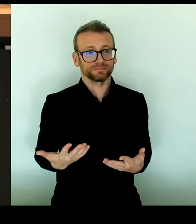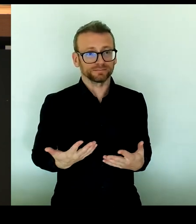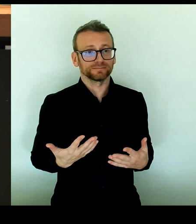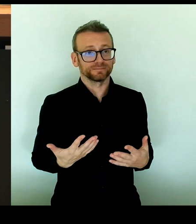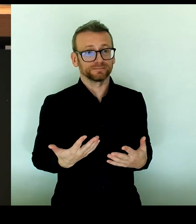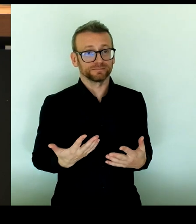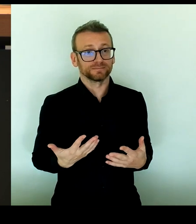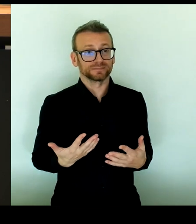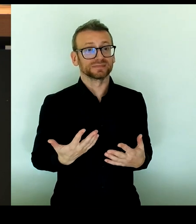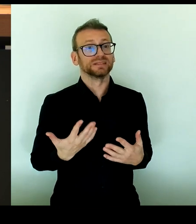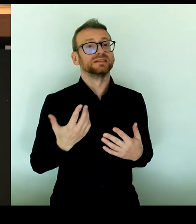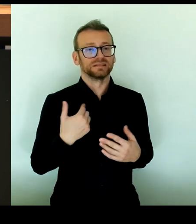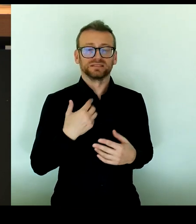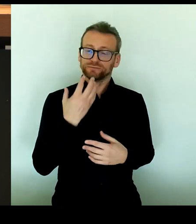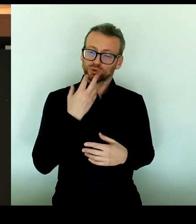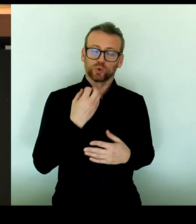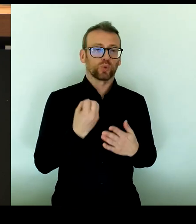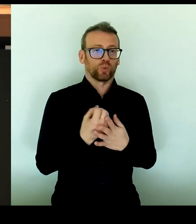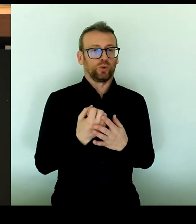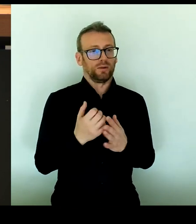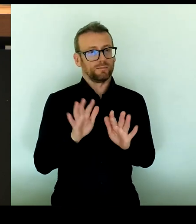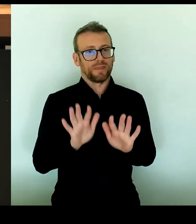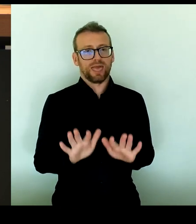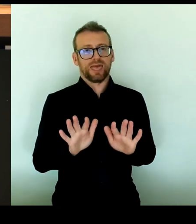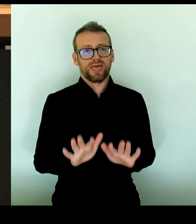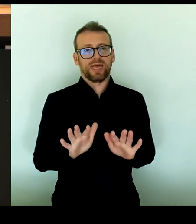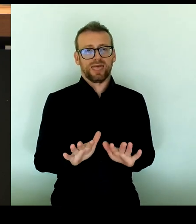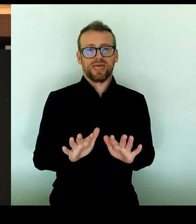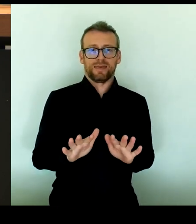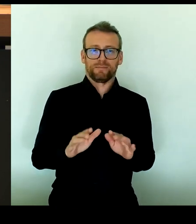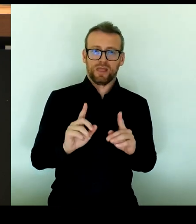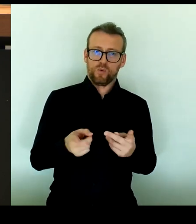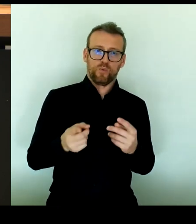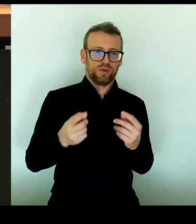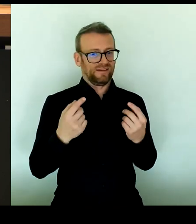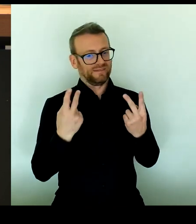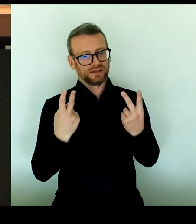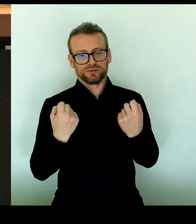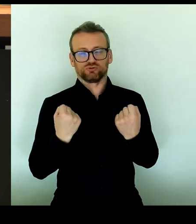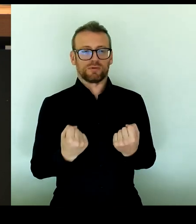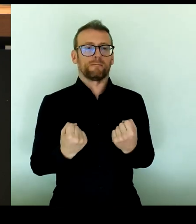uns mit ihnen getroffen. Viele Sitzungen haben wir gehabt und wir haben jetzt als Ergebnis